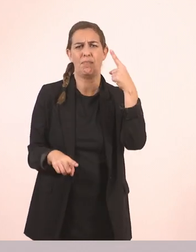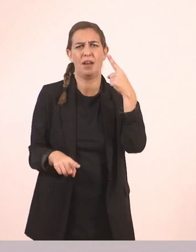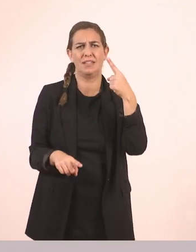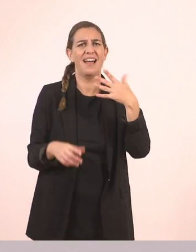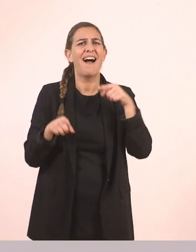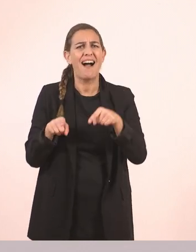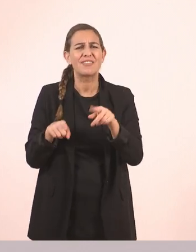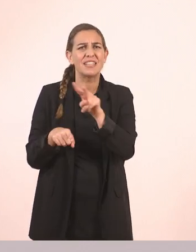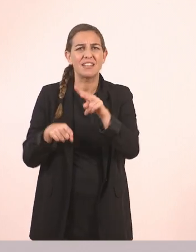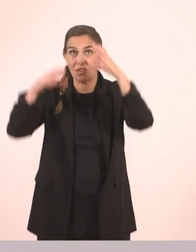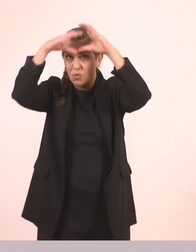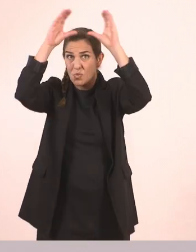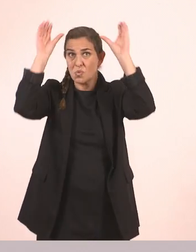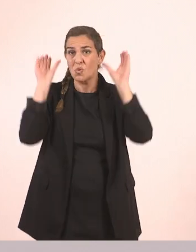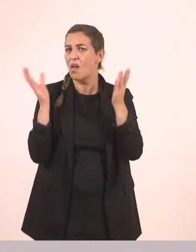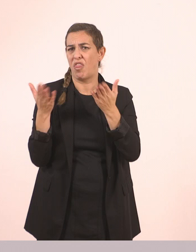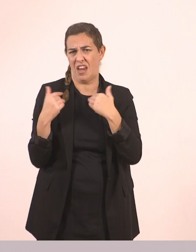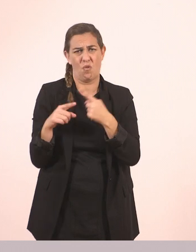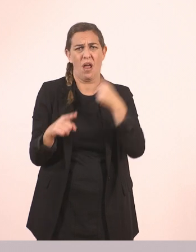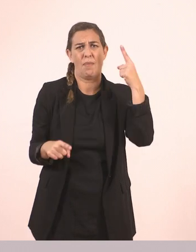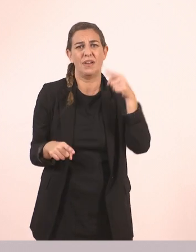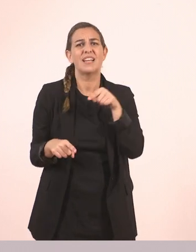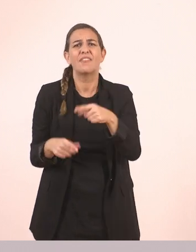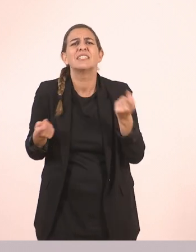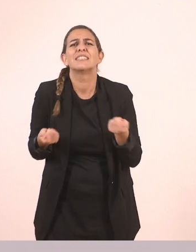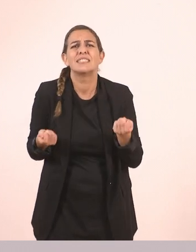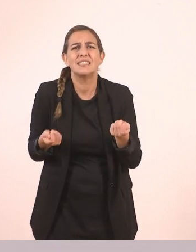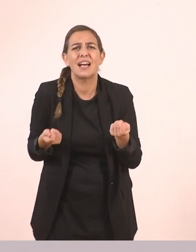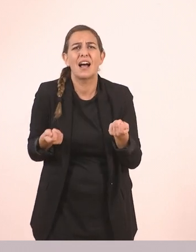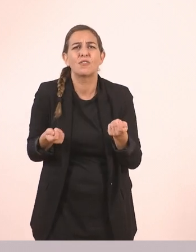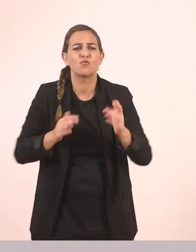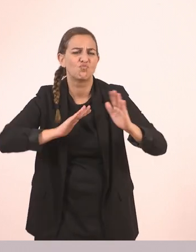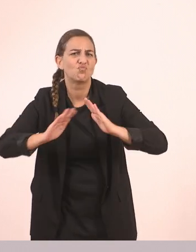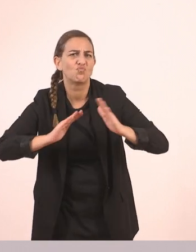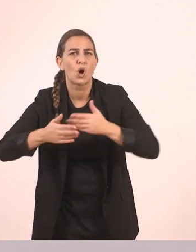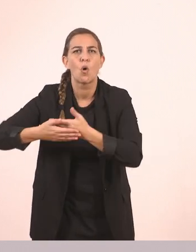που φροντίζουν το μωρό, το θείο βρέφος, το καταλαβαίνουμε από το φωτοστέφανο ότι είναι ο Χριστούλης.